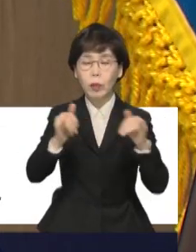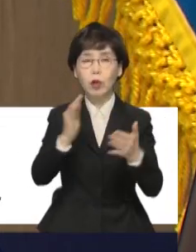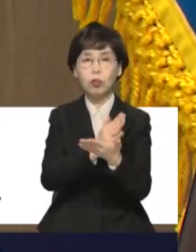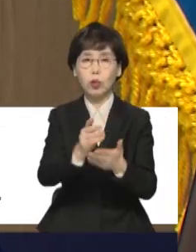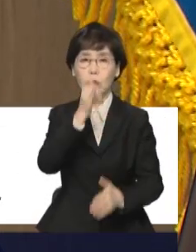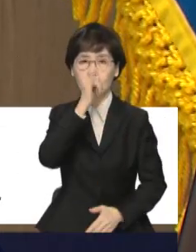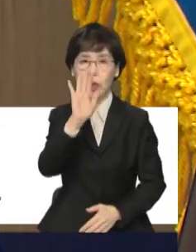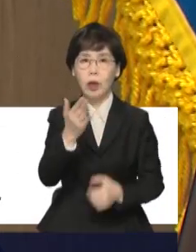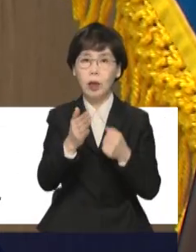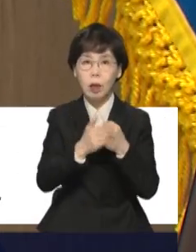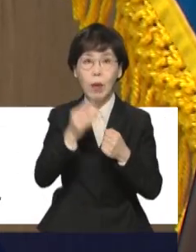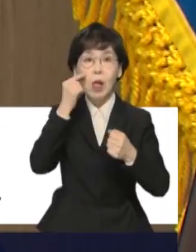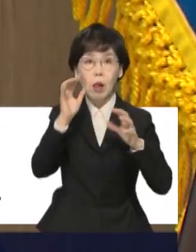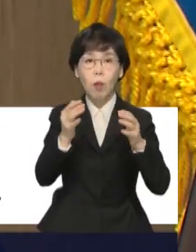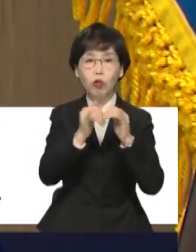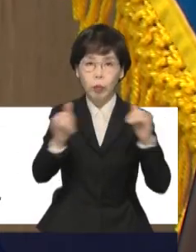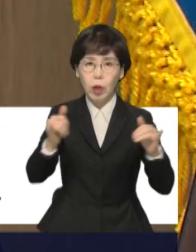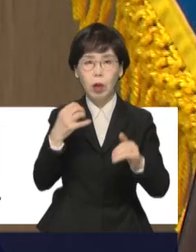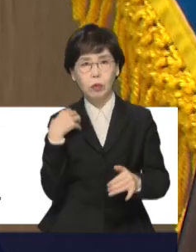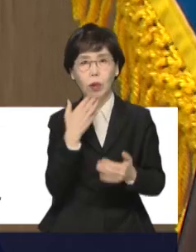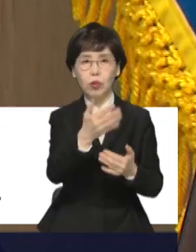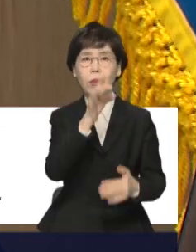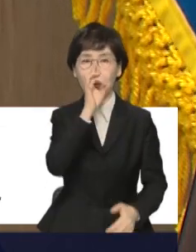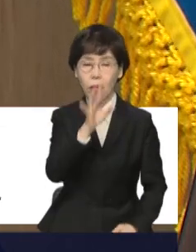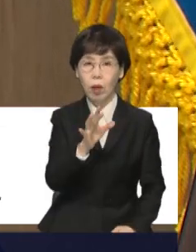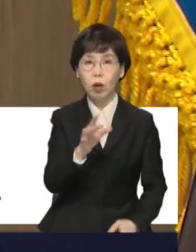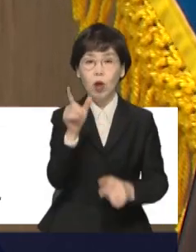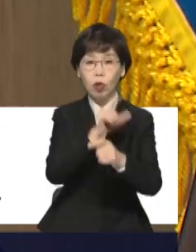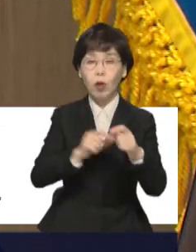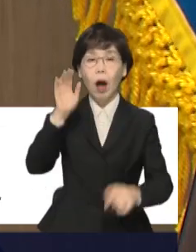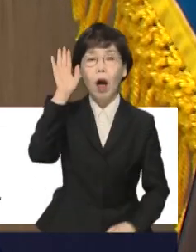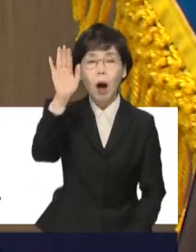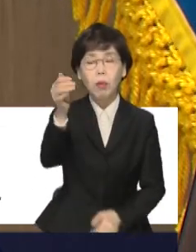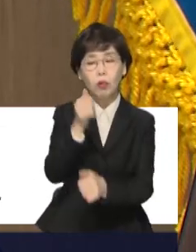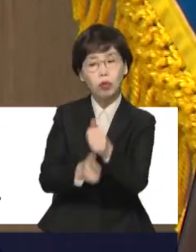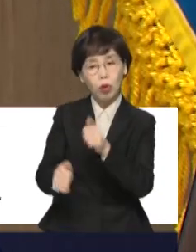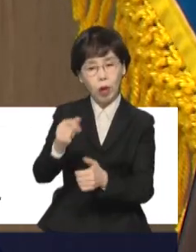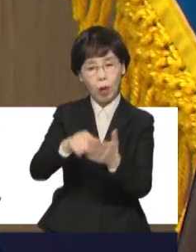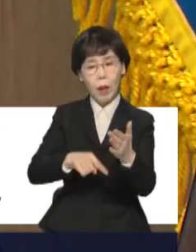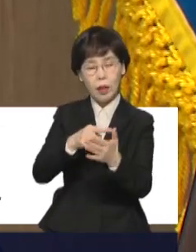지워서는 안 되며 더욱이 차세대에게 배상 책임의 고통을 부과하고 싶지 않다고